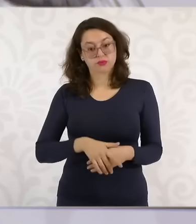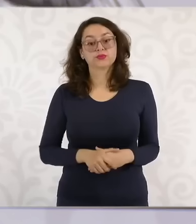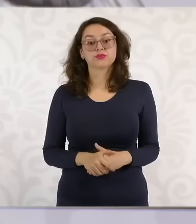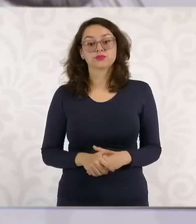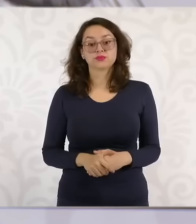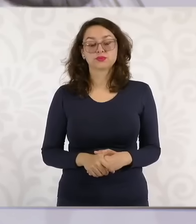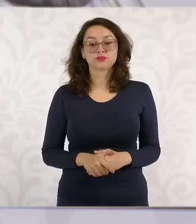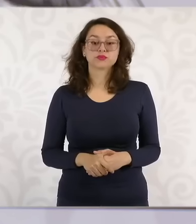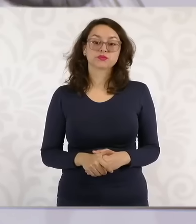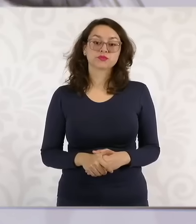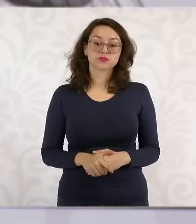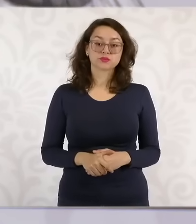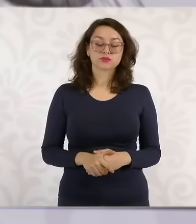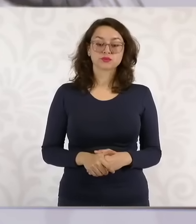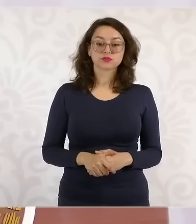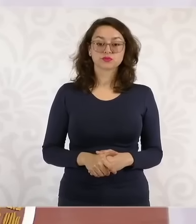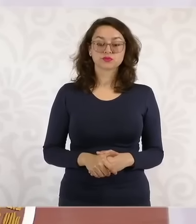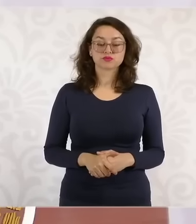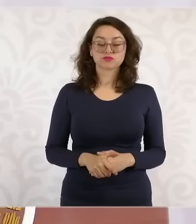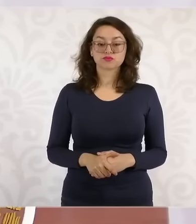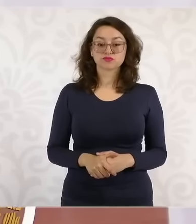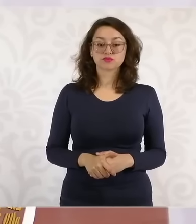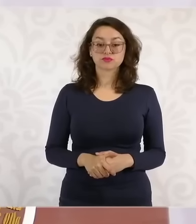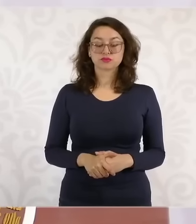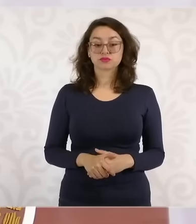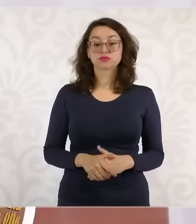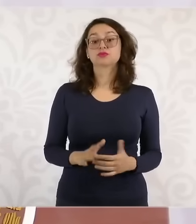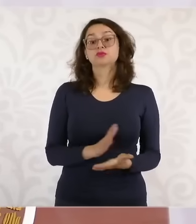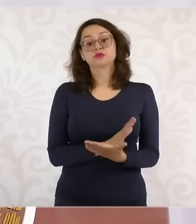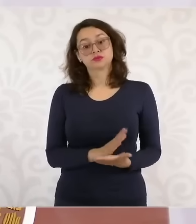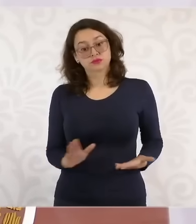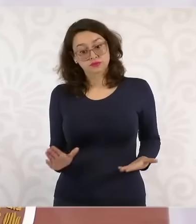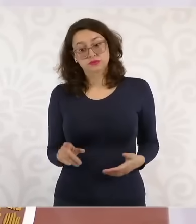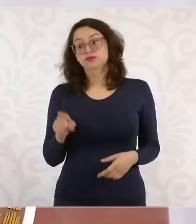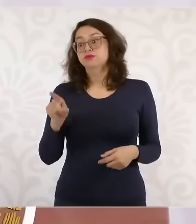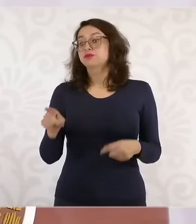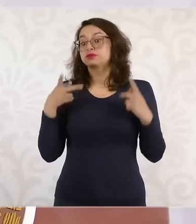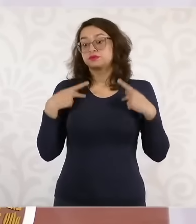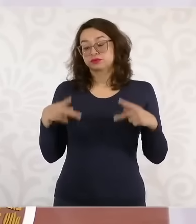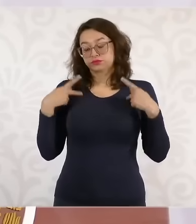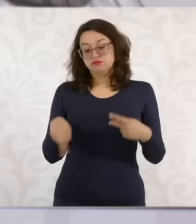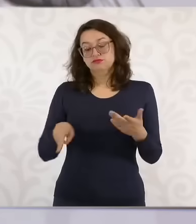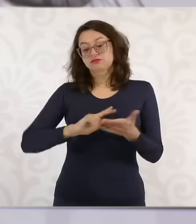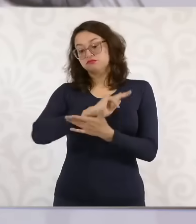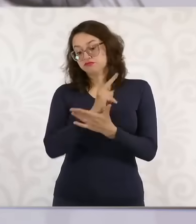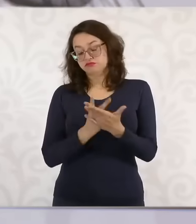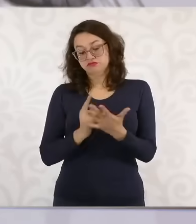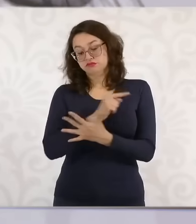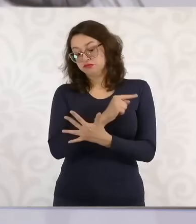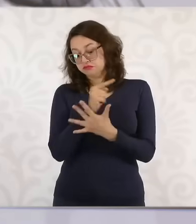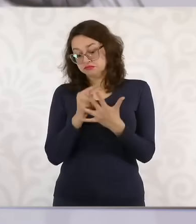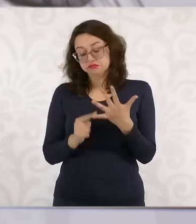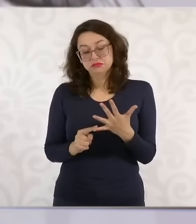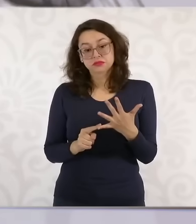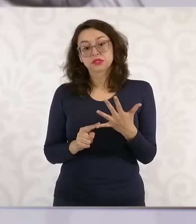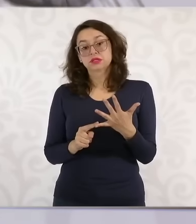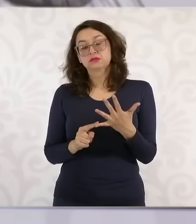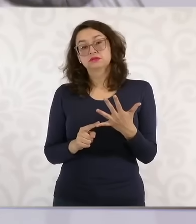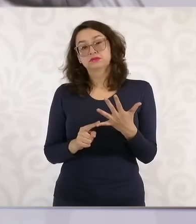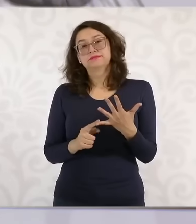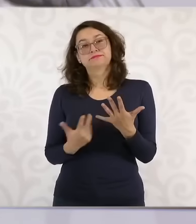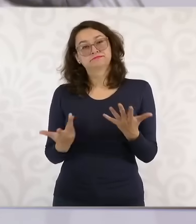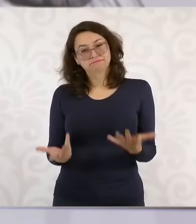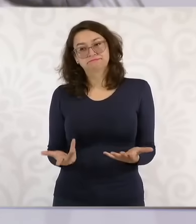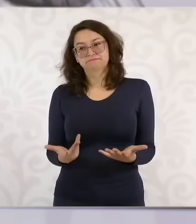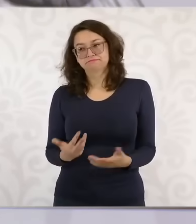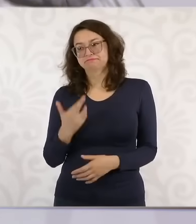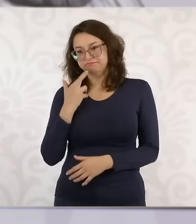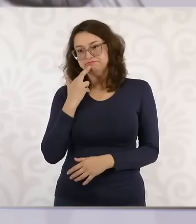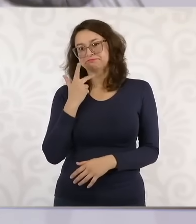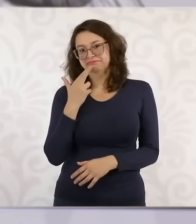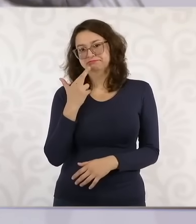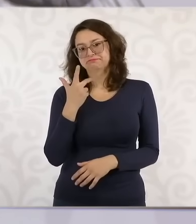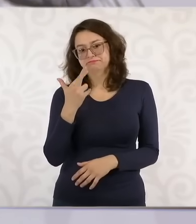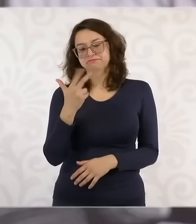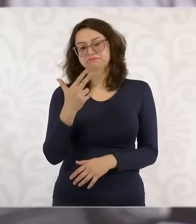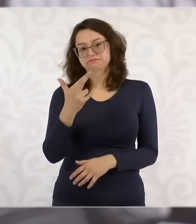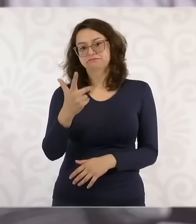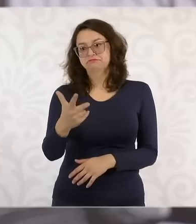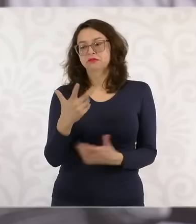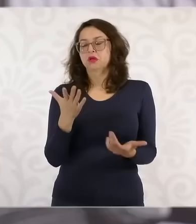además ellos con todos los programas pues tengan eh mayor eh mejores resultados en las cosechas,